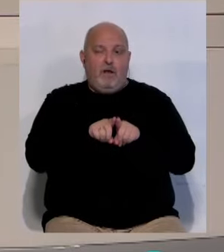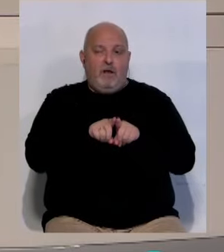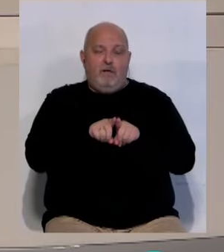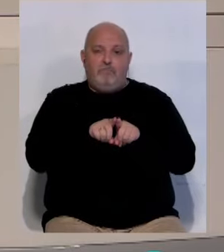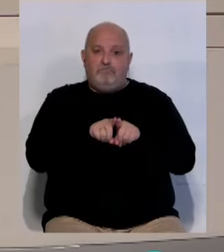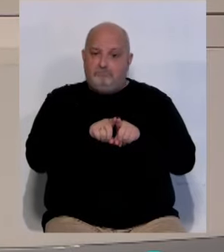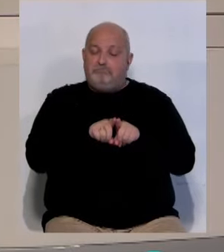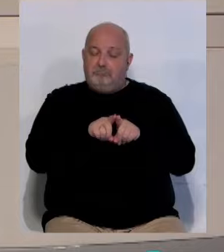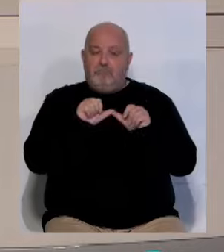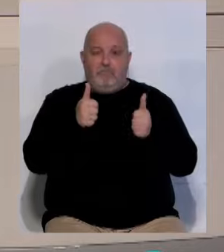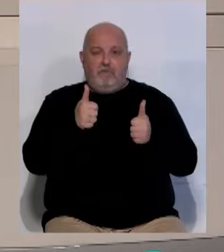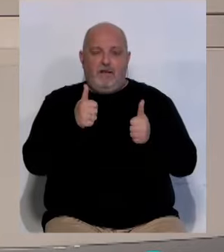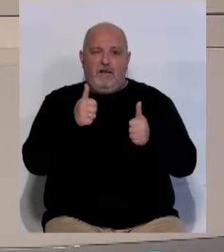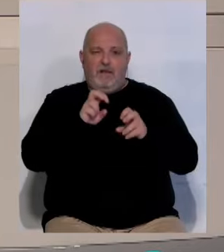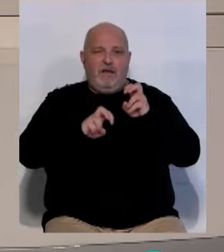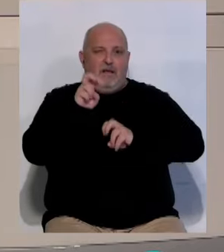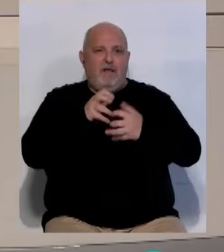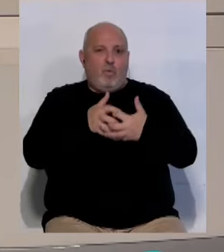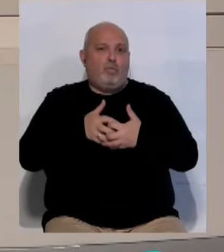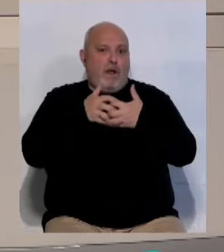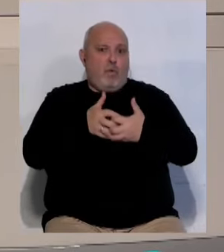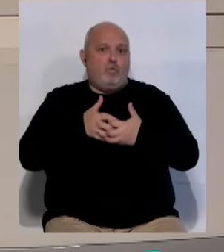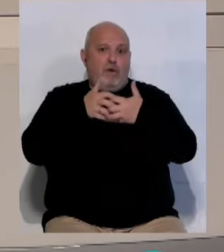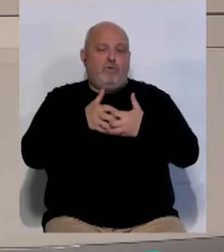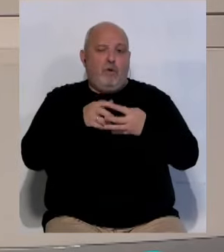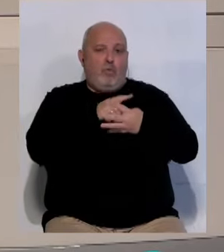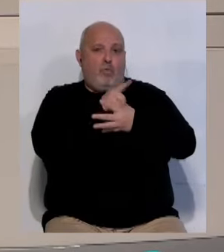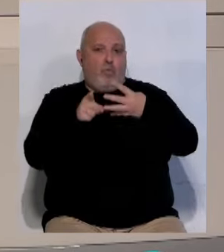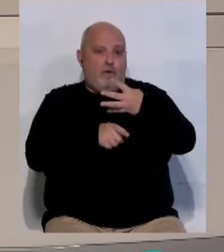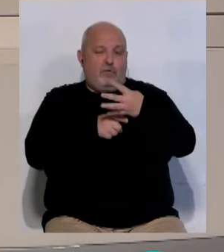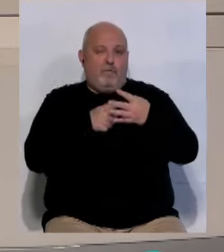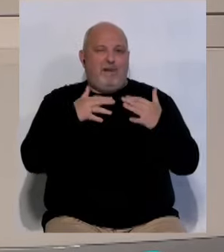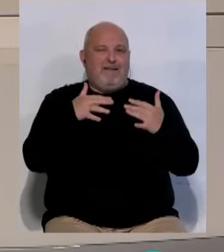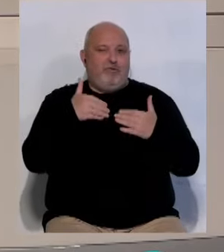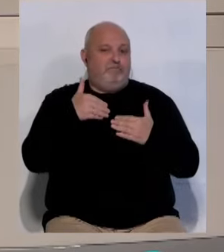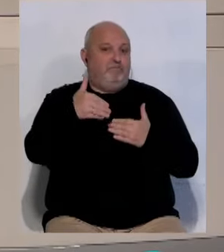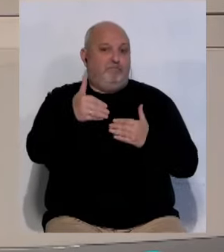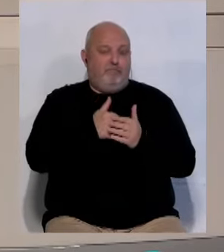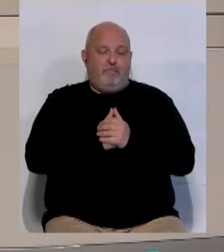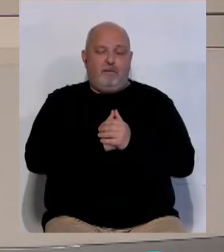metiéndose de lleno en la pelea con otros equipos que están ahora mismo un poquito más desahogados o